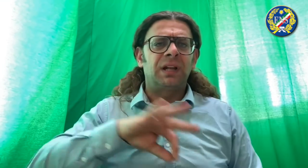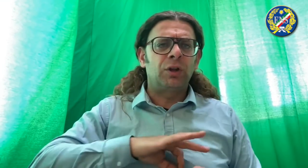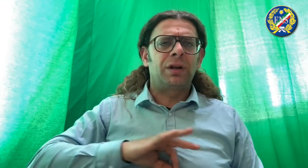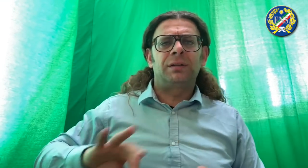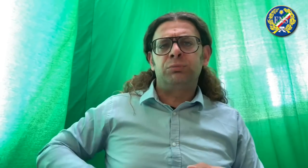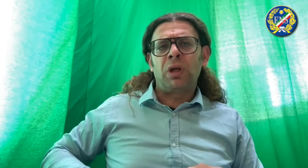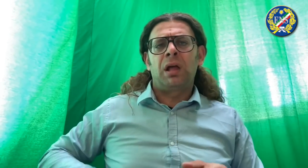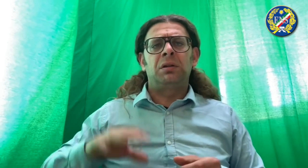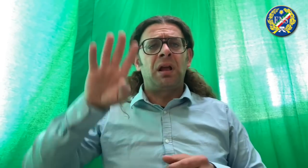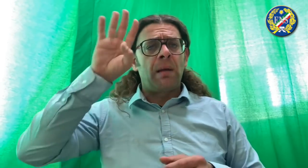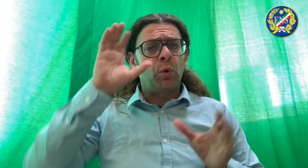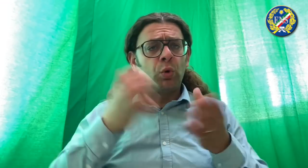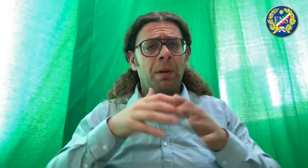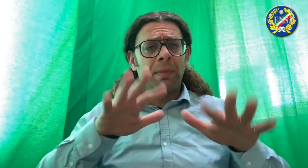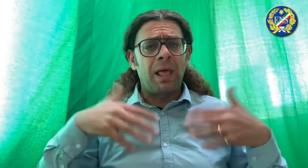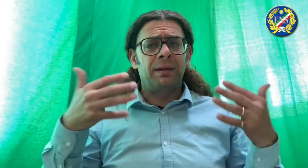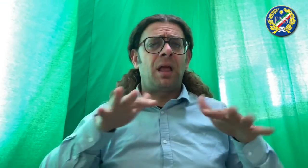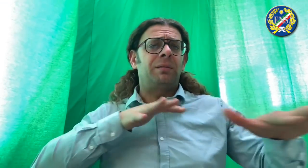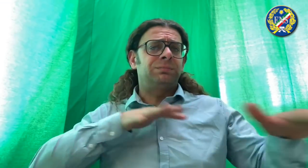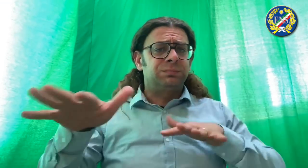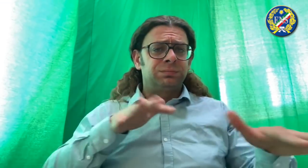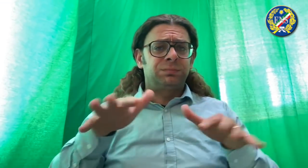tra i Senatori, Deputati, i Capi gruppo parlamentari;